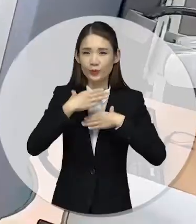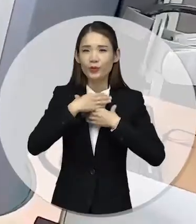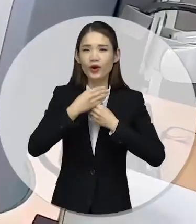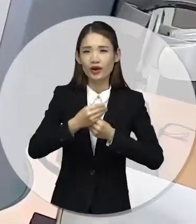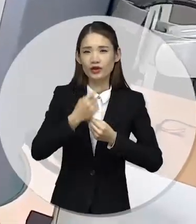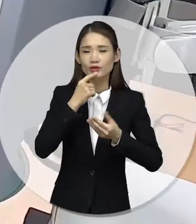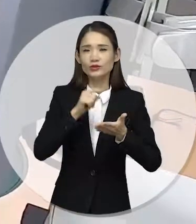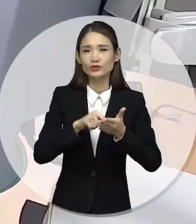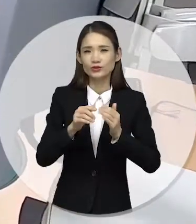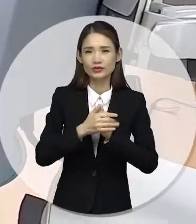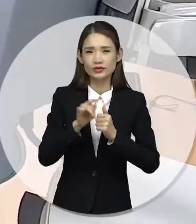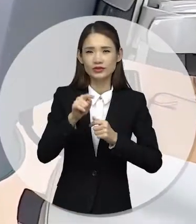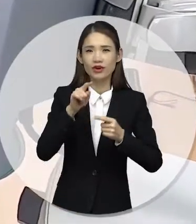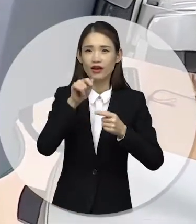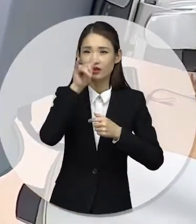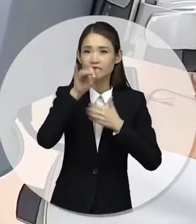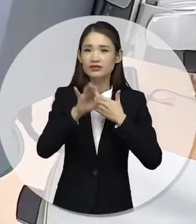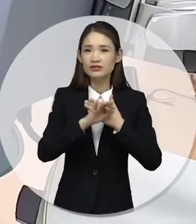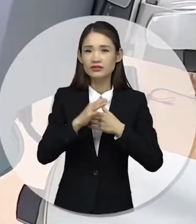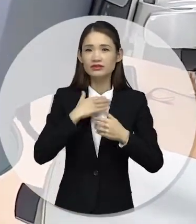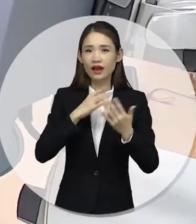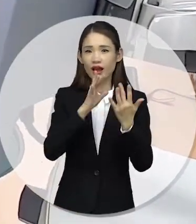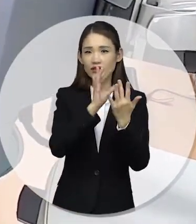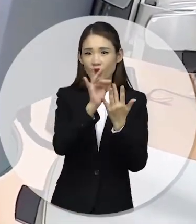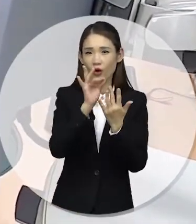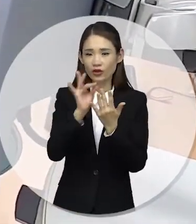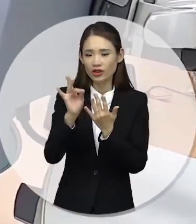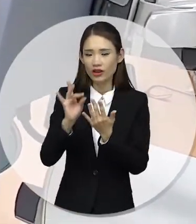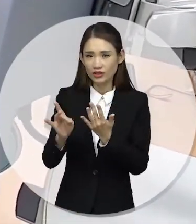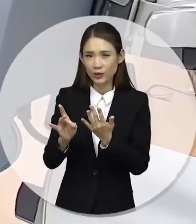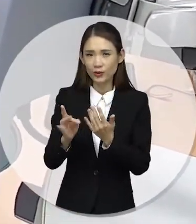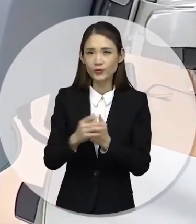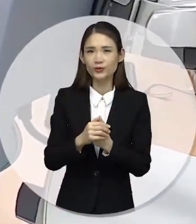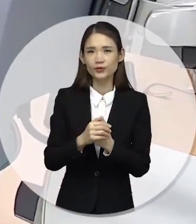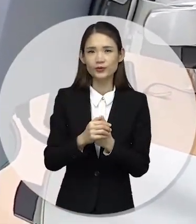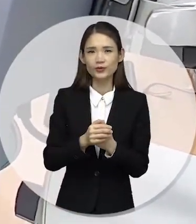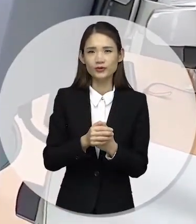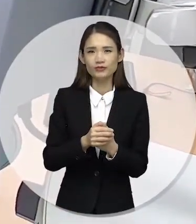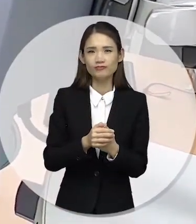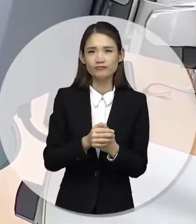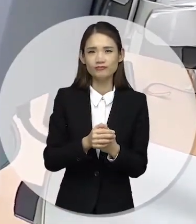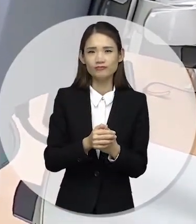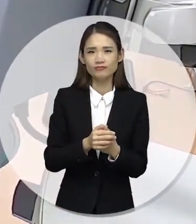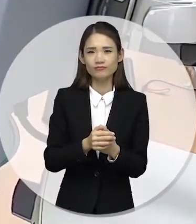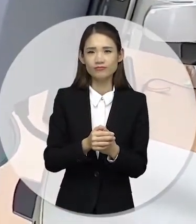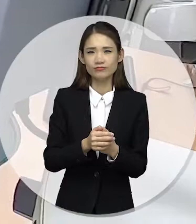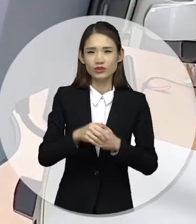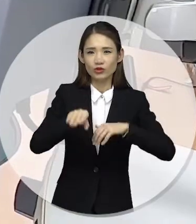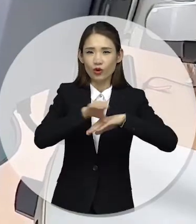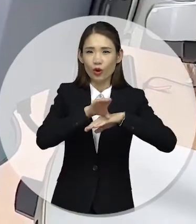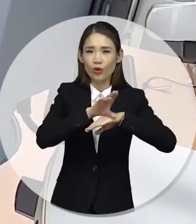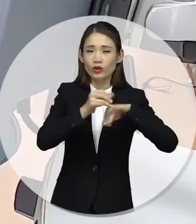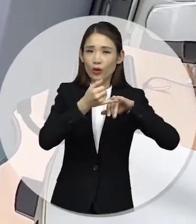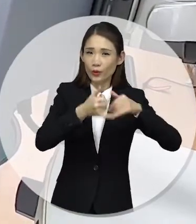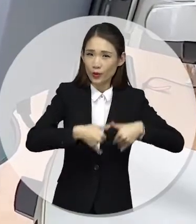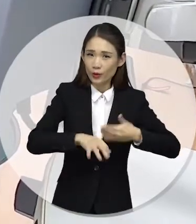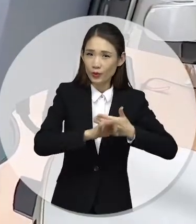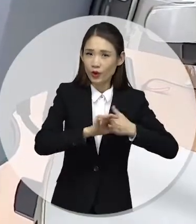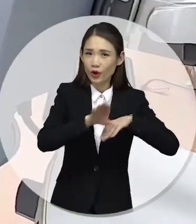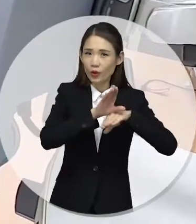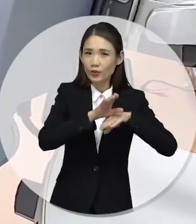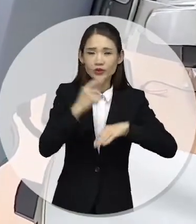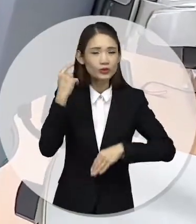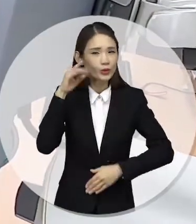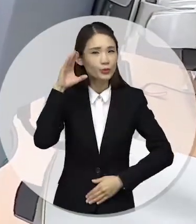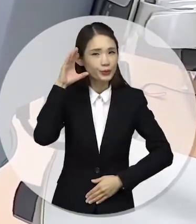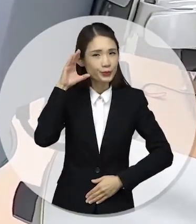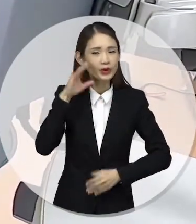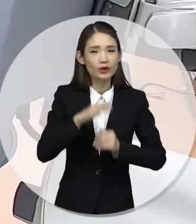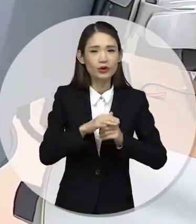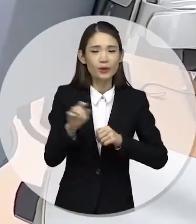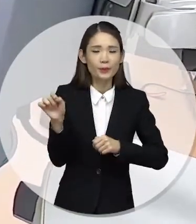김한솔 : 훨씬 좋지. 사실 이런 게 있으면 내가 선택적으로 진짜 뭐 컴퓨터가 필요할 때는 컴퓨터로 소리를 듣고, 책을 빠르게 읽고,